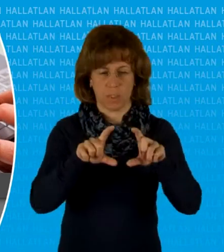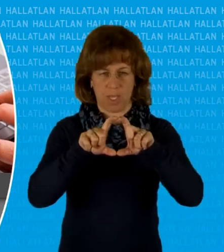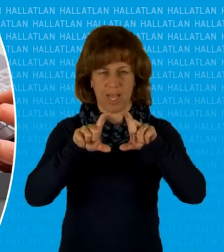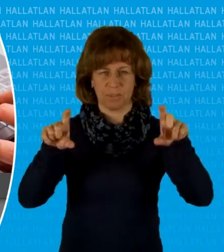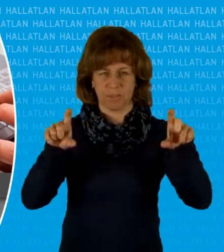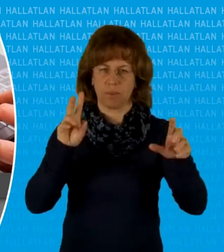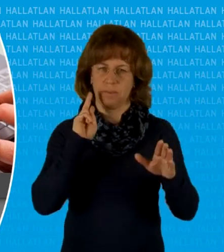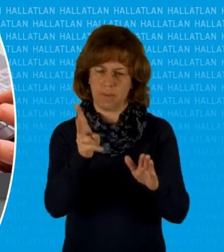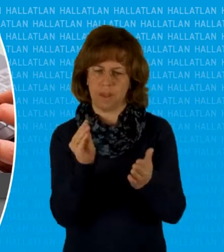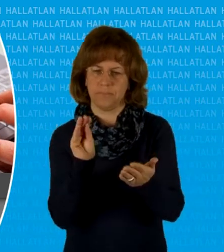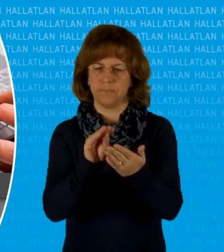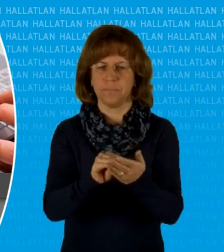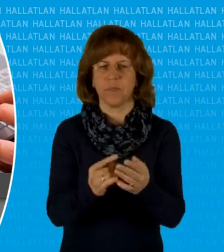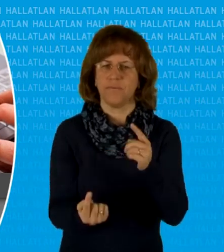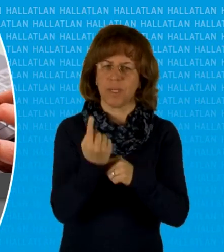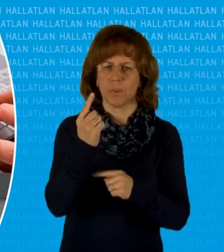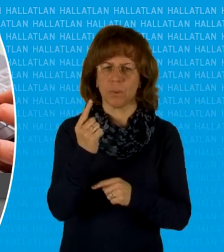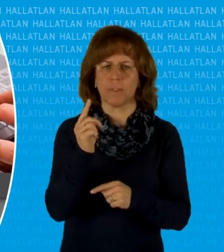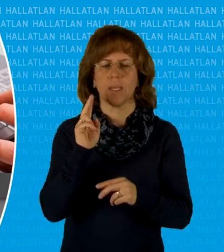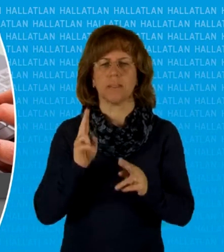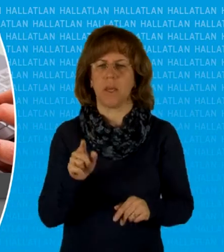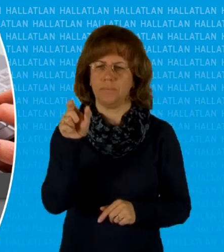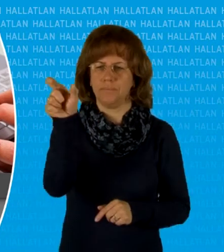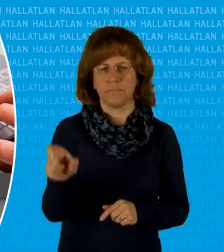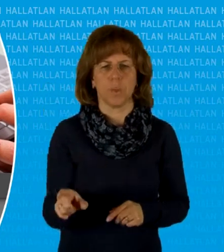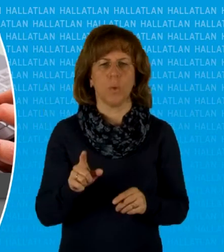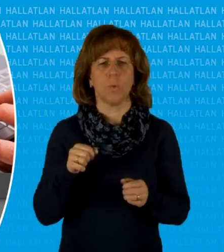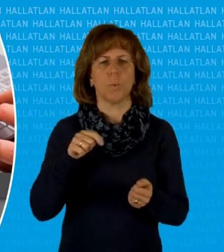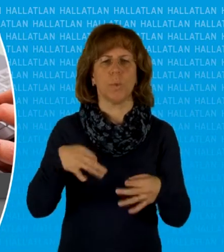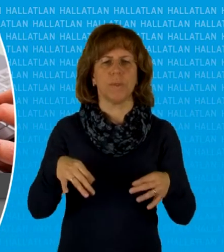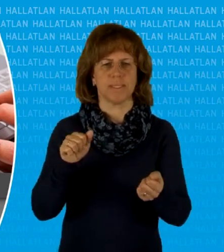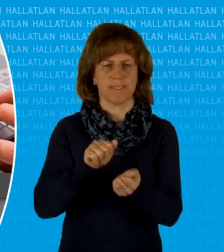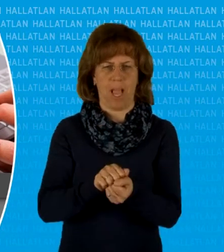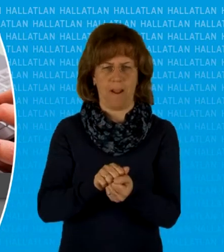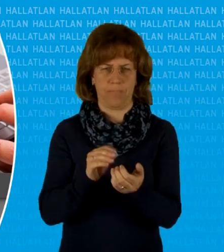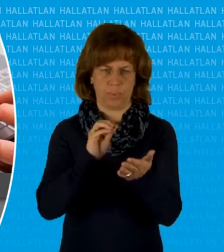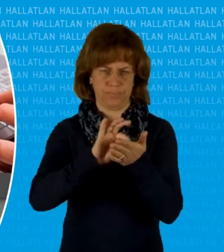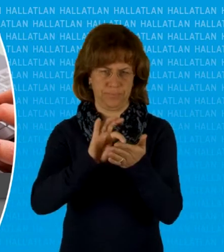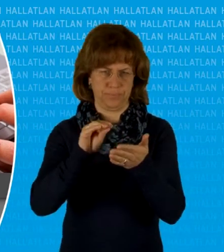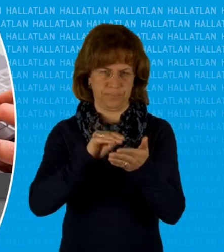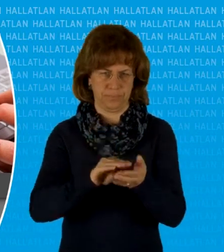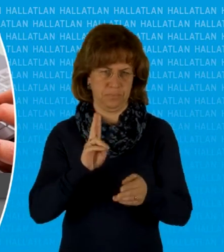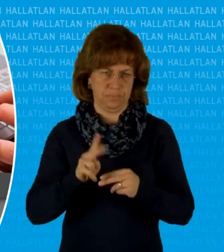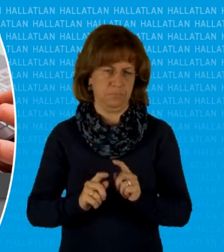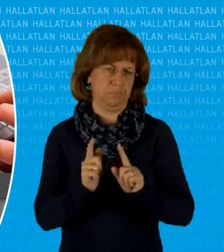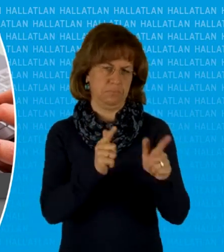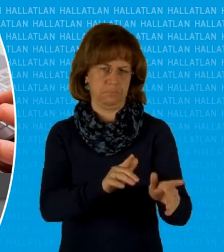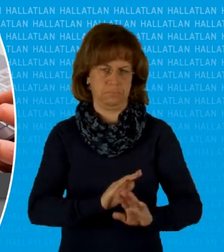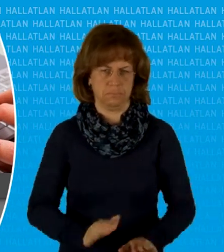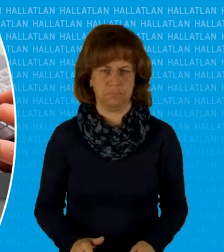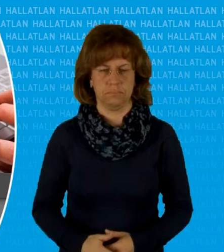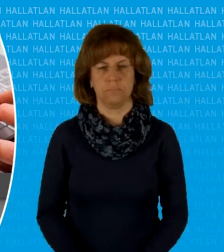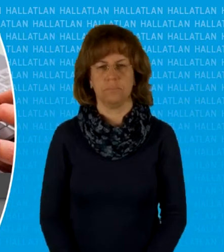Az átutalási bizonylat közlemény rovatában az ügyszámot kell feltüntetni.